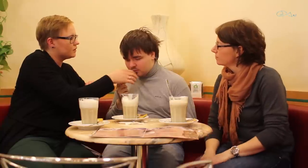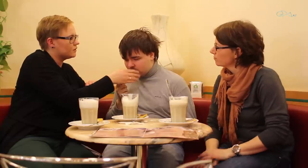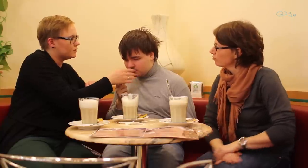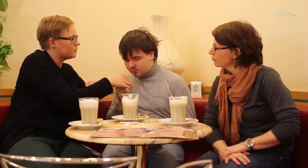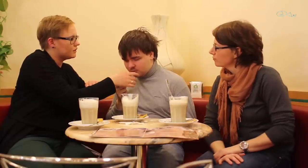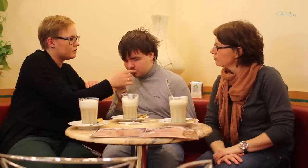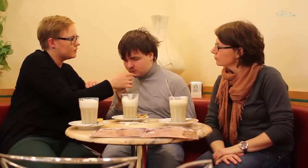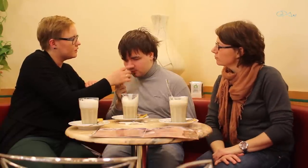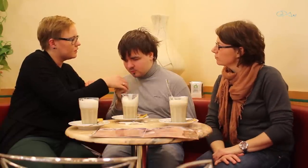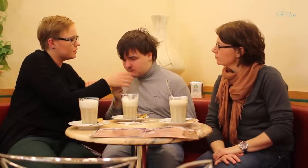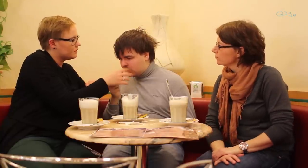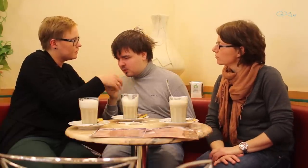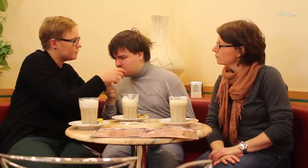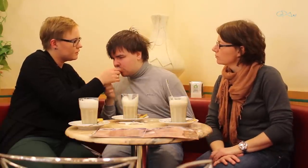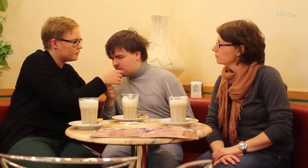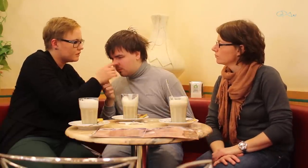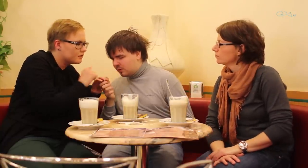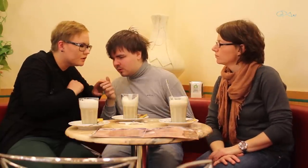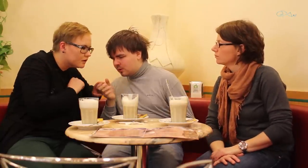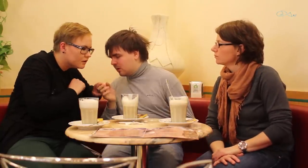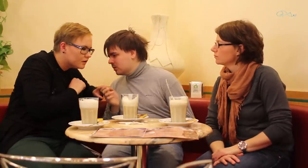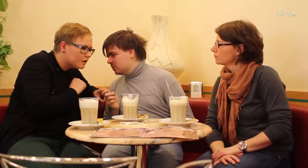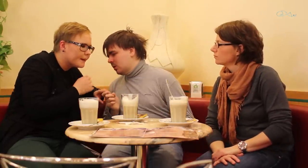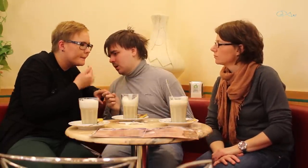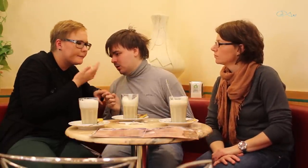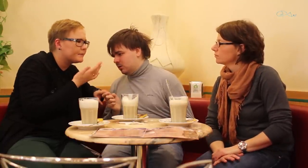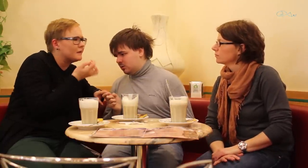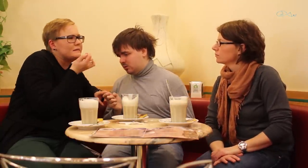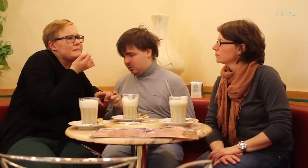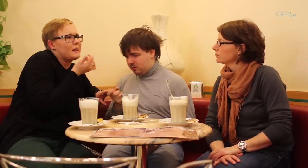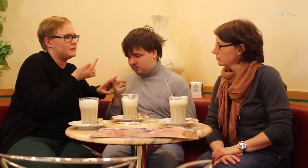Selten, sagt er, selten. Manchmal wird sein Bild klarer.